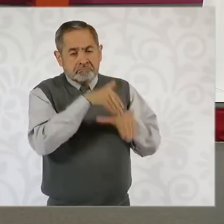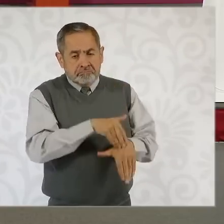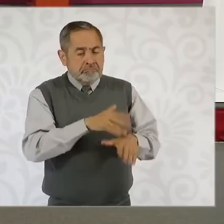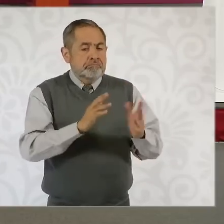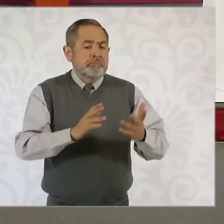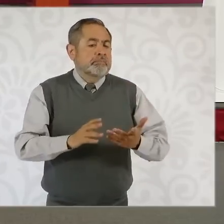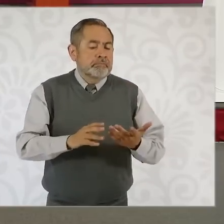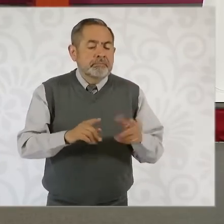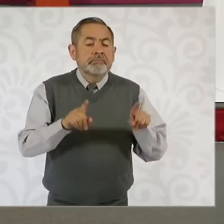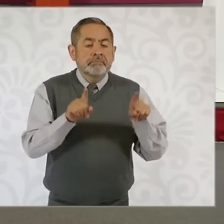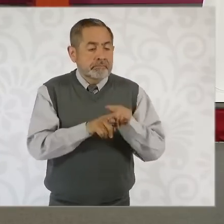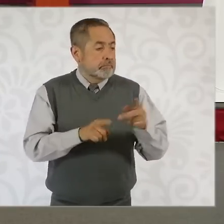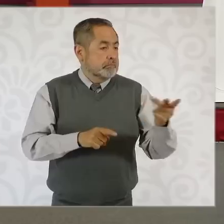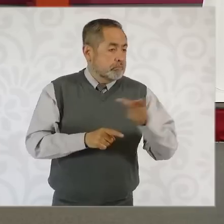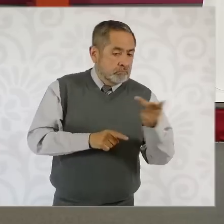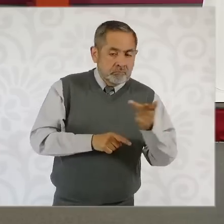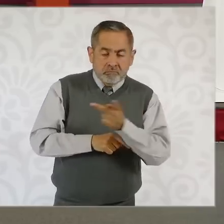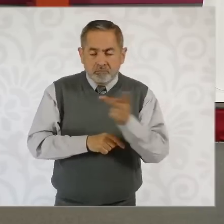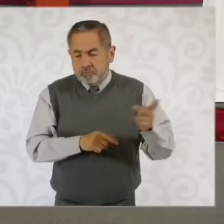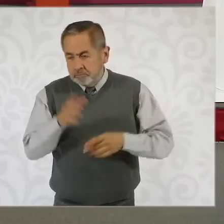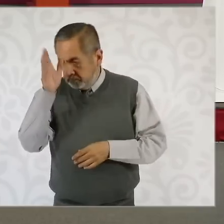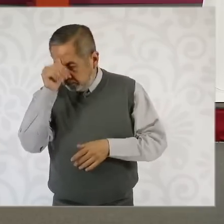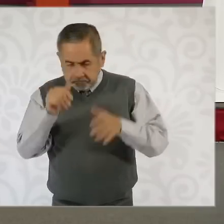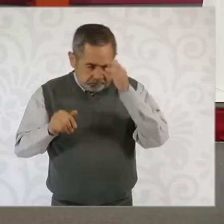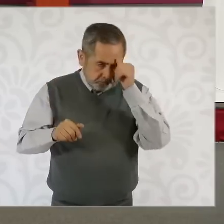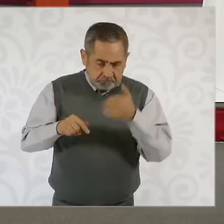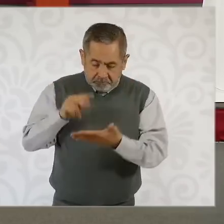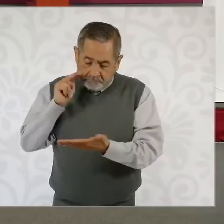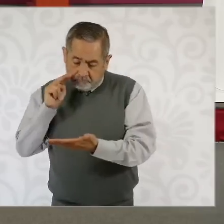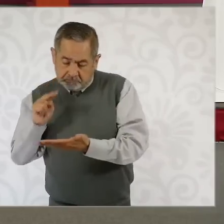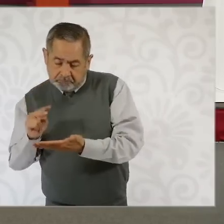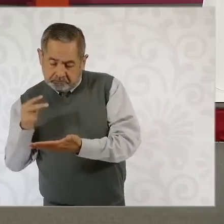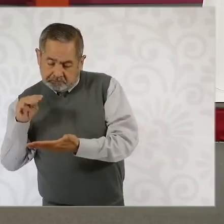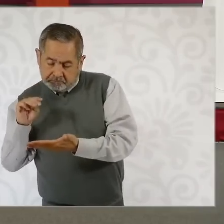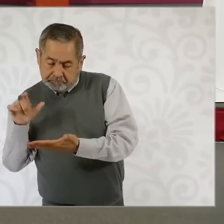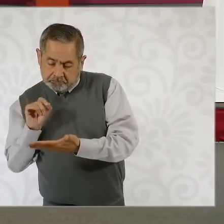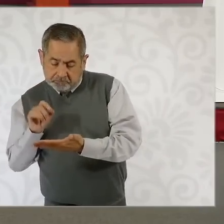y para que ambos puedan ver los nombres no tanto Golfo de México como Golfo de